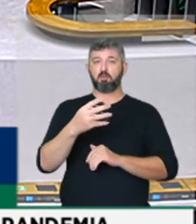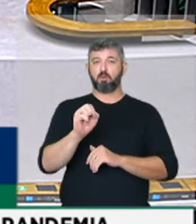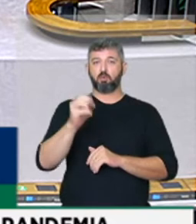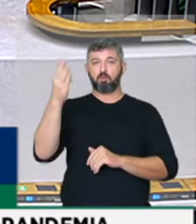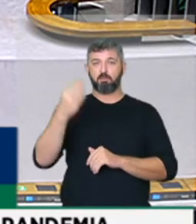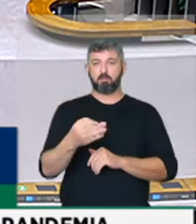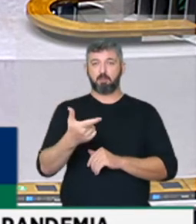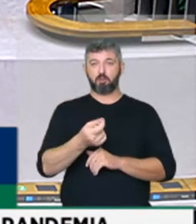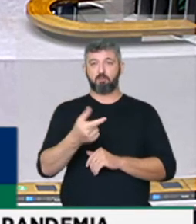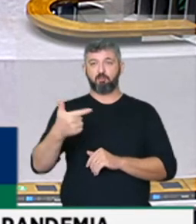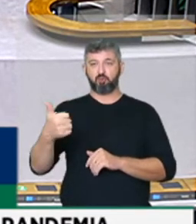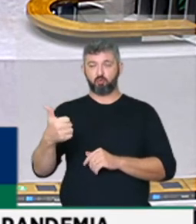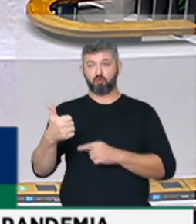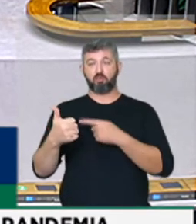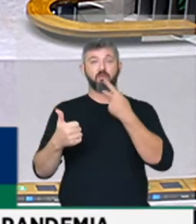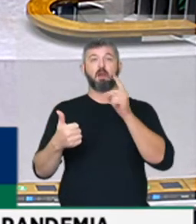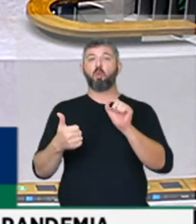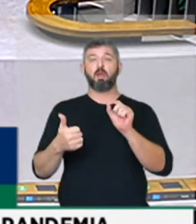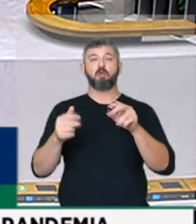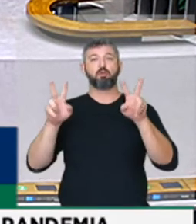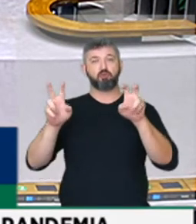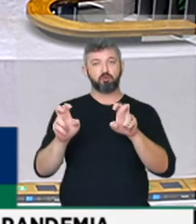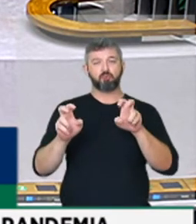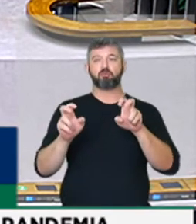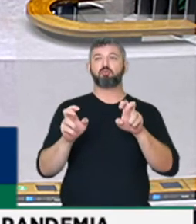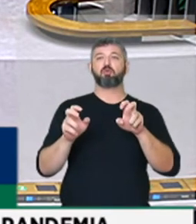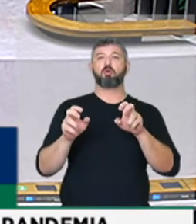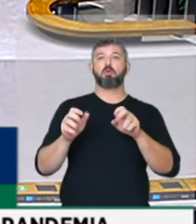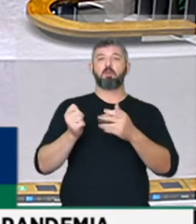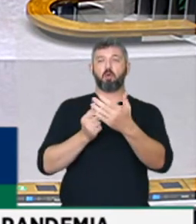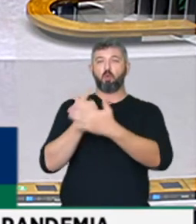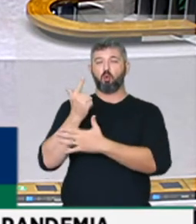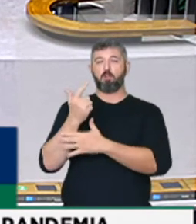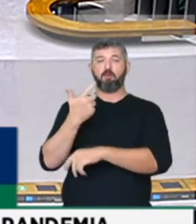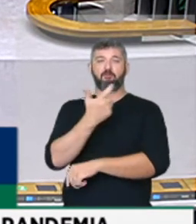PROJETO DE LEI 948/21, QUE TRATA DA AQUISIÇÃO E DISTRIBUIÇÃO DE VACINAS POR PESSOAS JURÍDICAS DE DIREITO